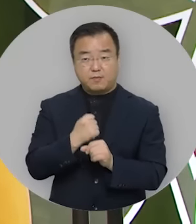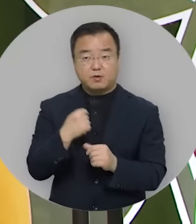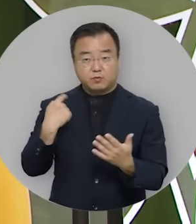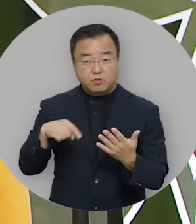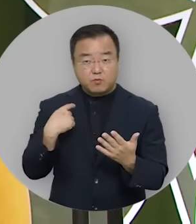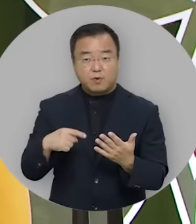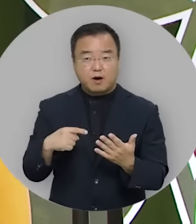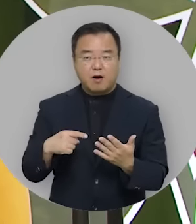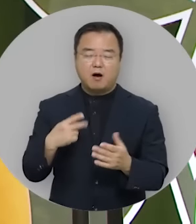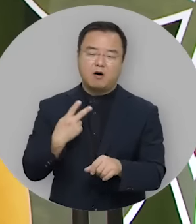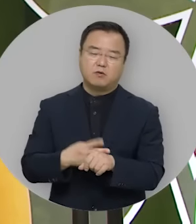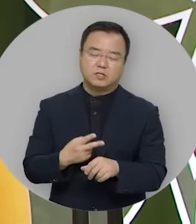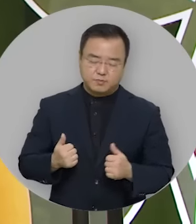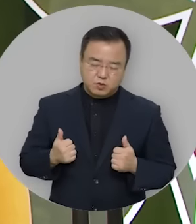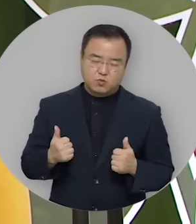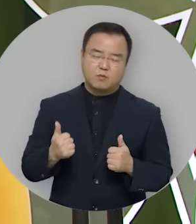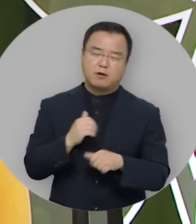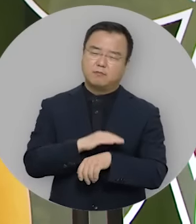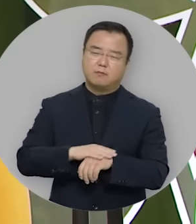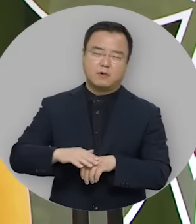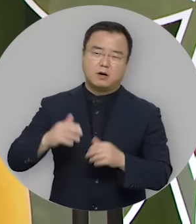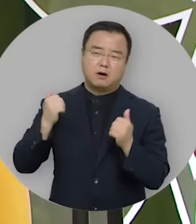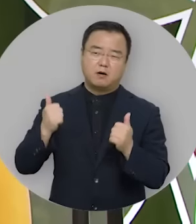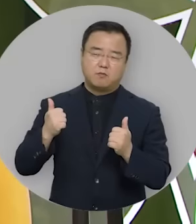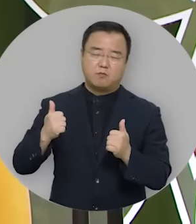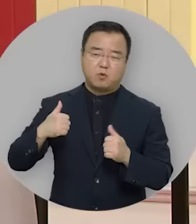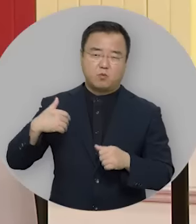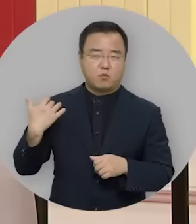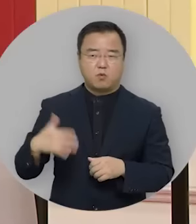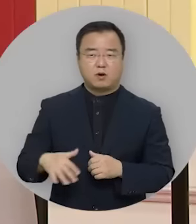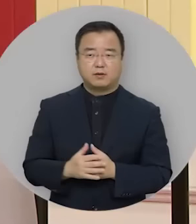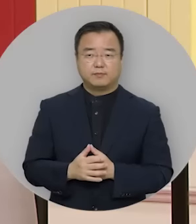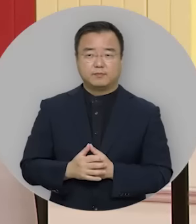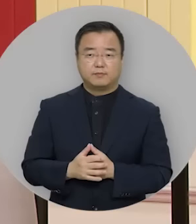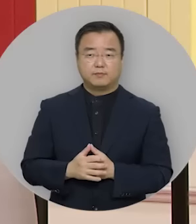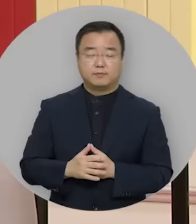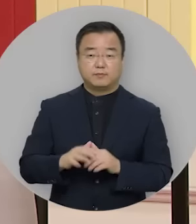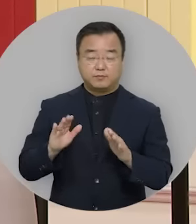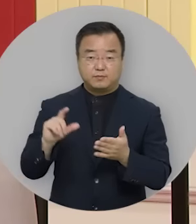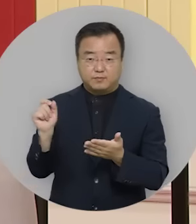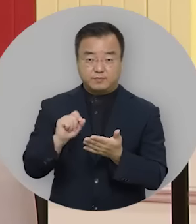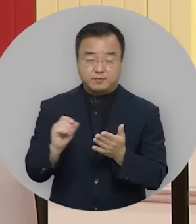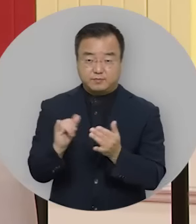진짜 선생님들의 노력이 대단하시다고 생각했습니다. 맞습니다. 우리 작가님 같은 경우에는